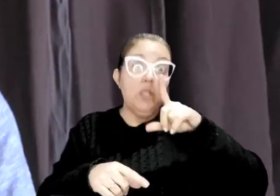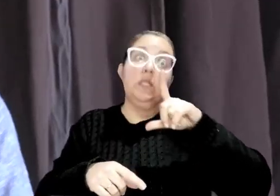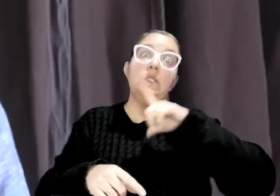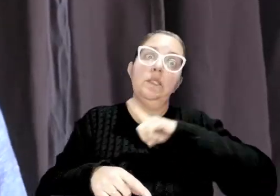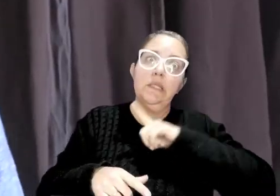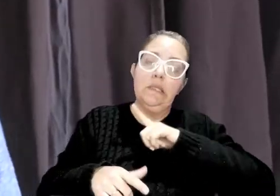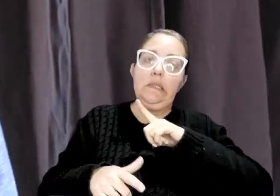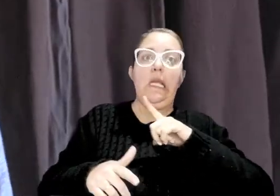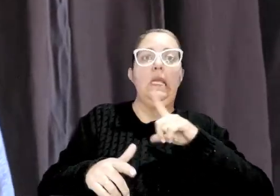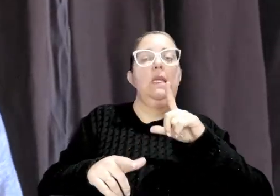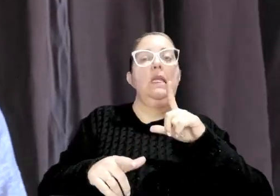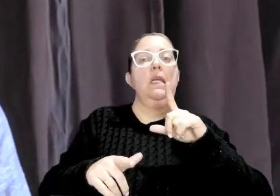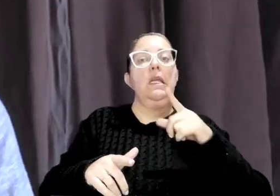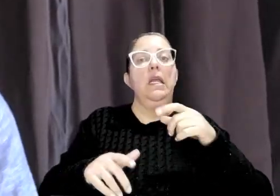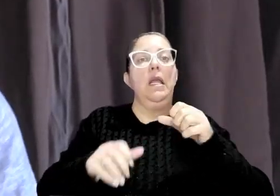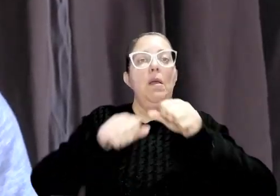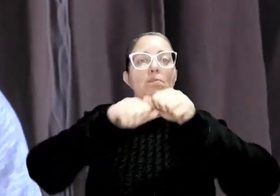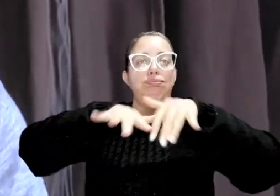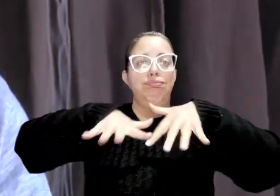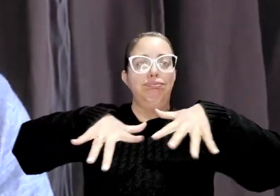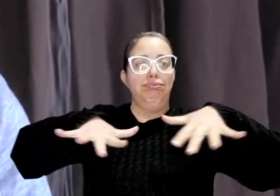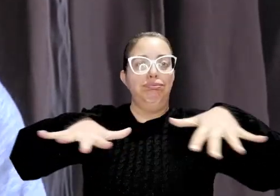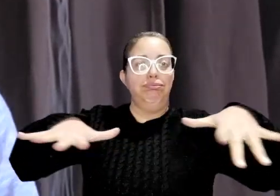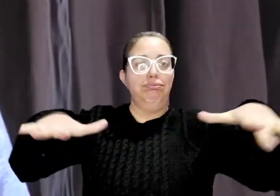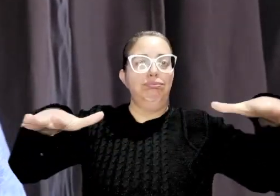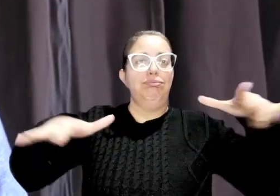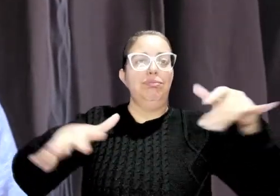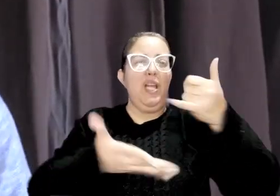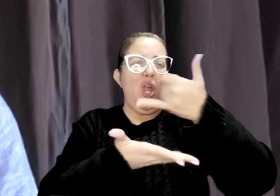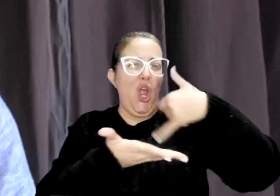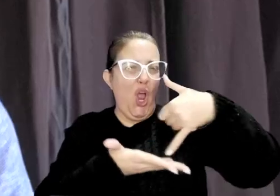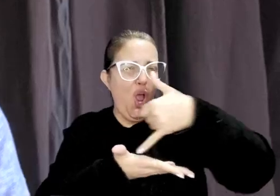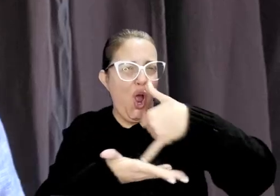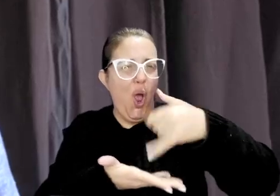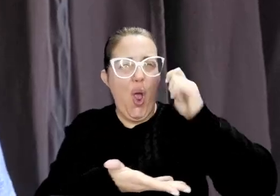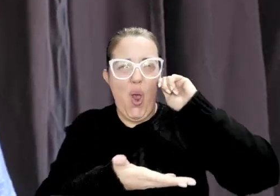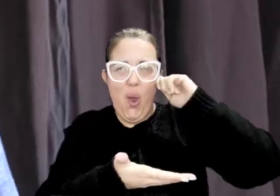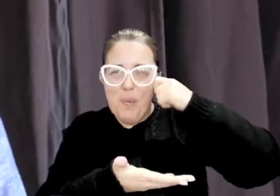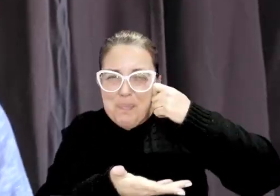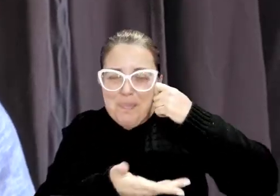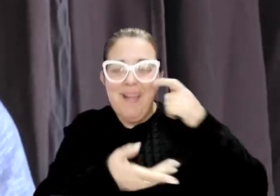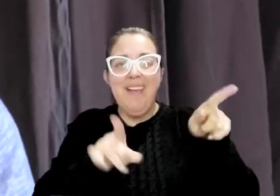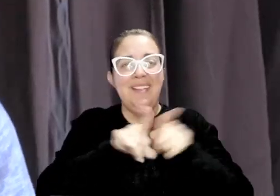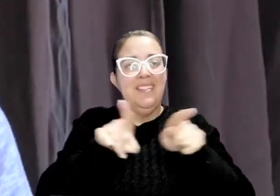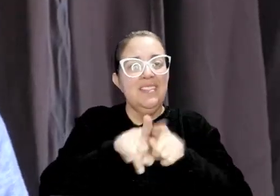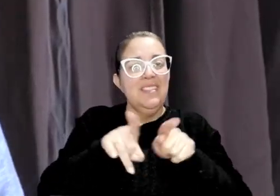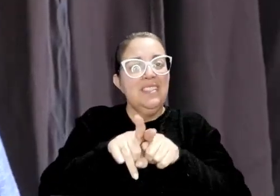que acaba também e atingindo esses territórios tradicionais então eu diria que também tem esse